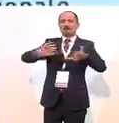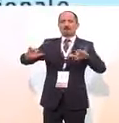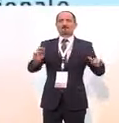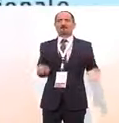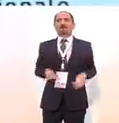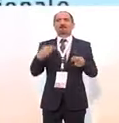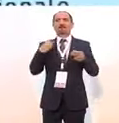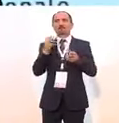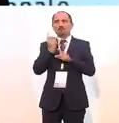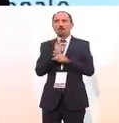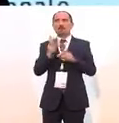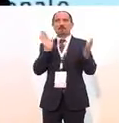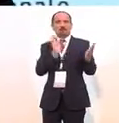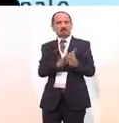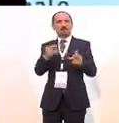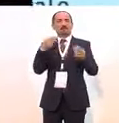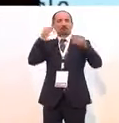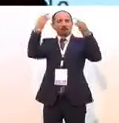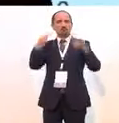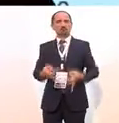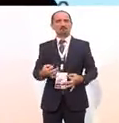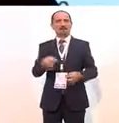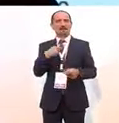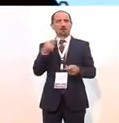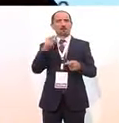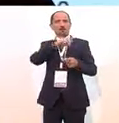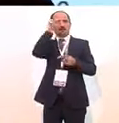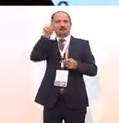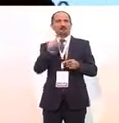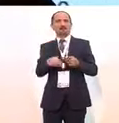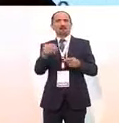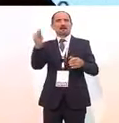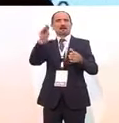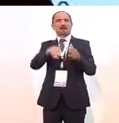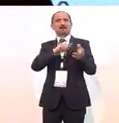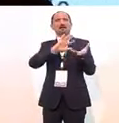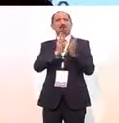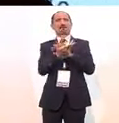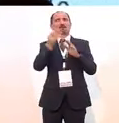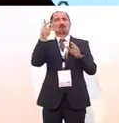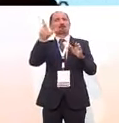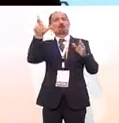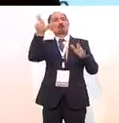Vogliamo affrontare sul serio la questione del referendum della Lombardia e del Veneto?